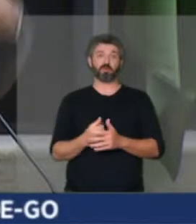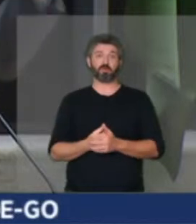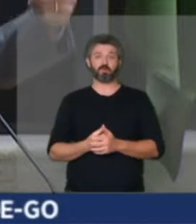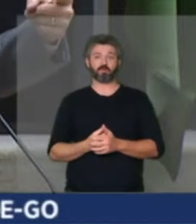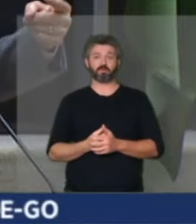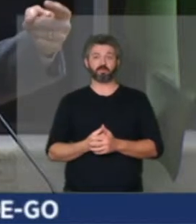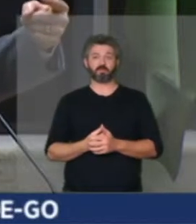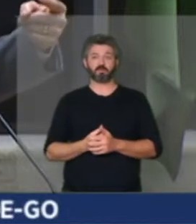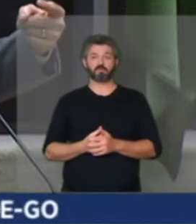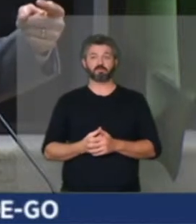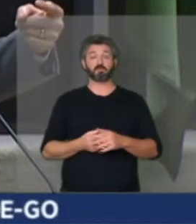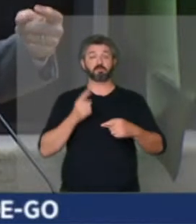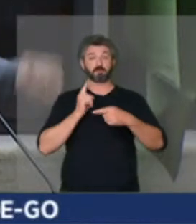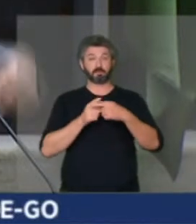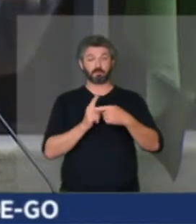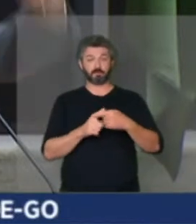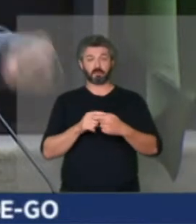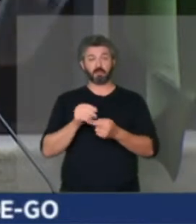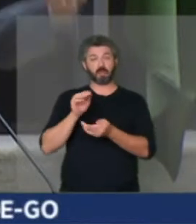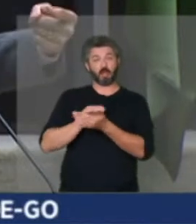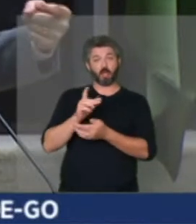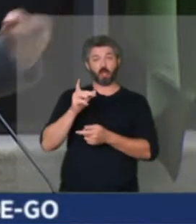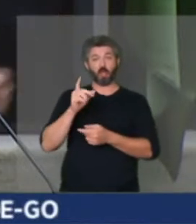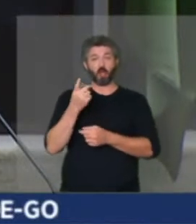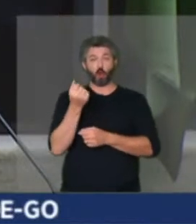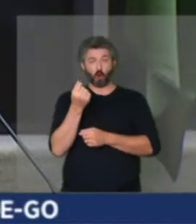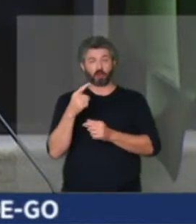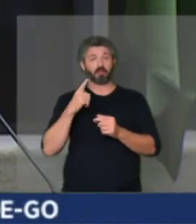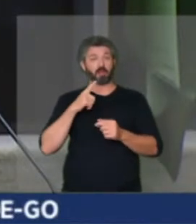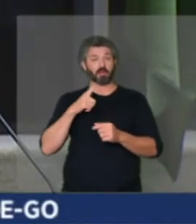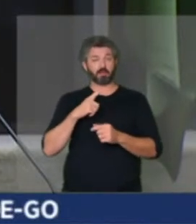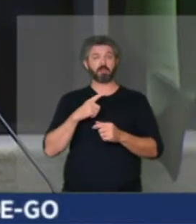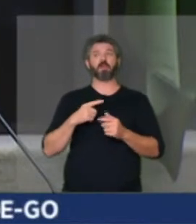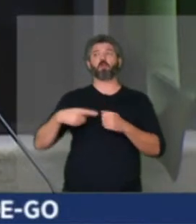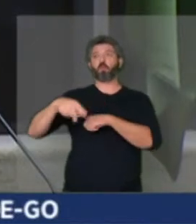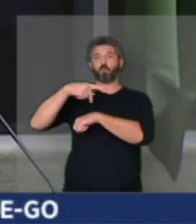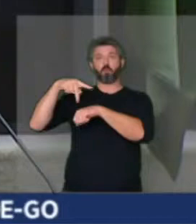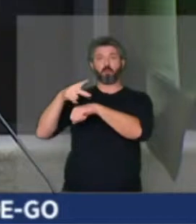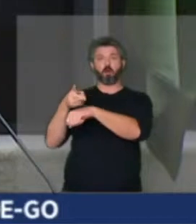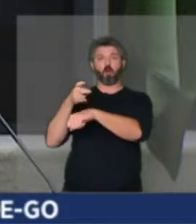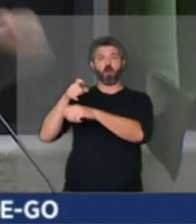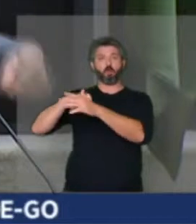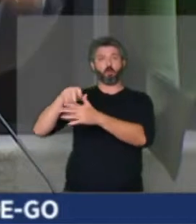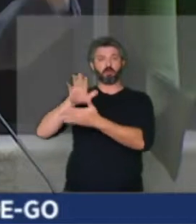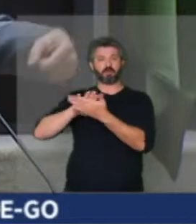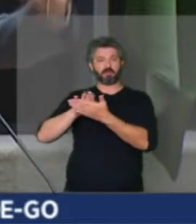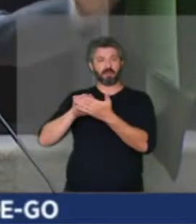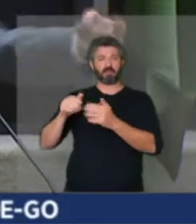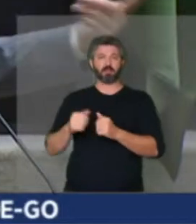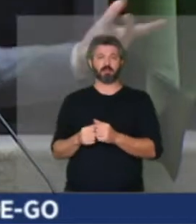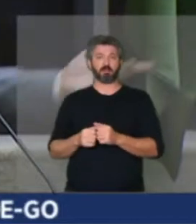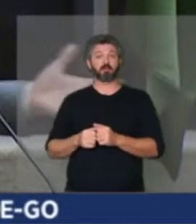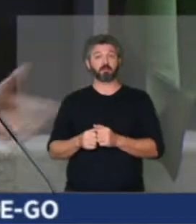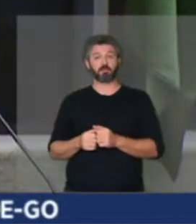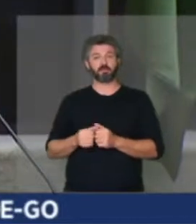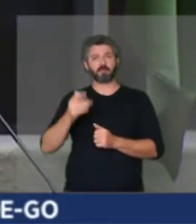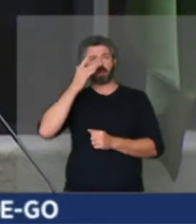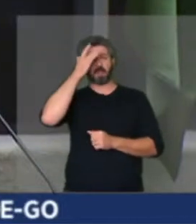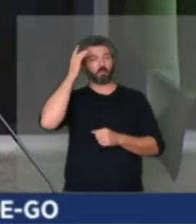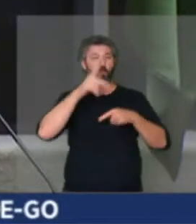DE TER A CONTA... NO PARAÍSO FISCAL. E AÍ O CIDADÃO COMUM PERGUNTA, MAS VEM CÁ , O